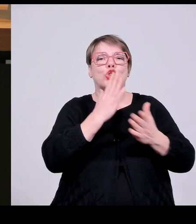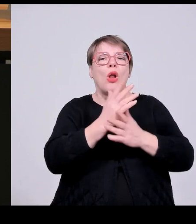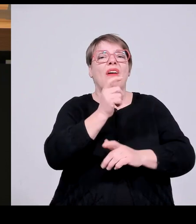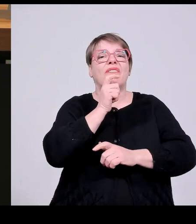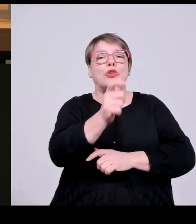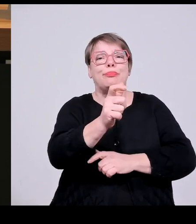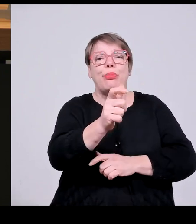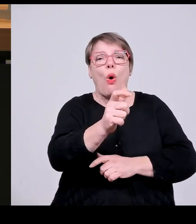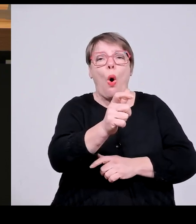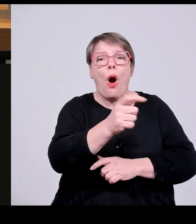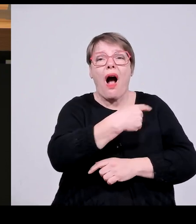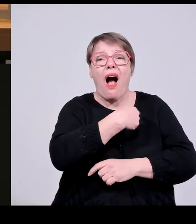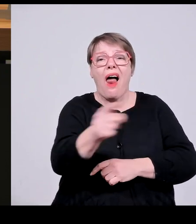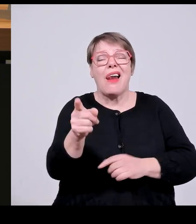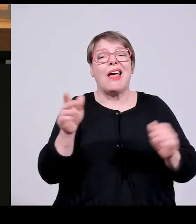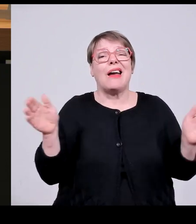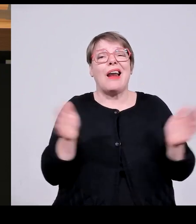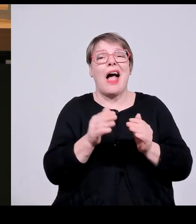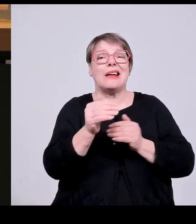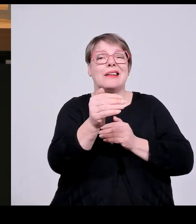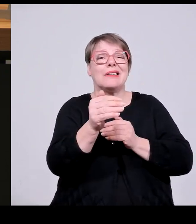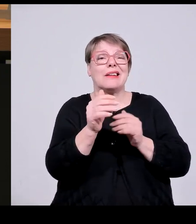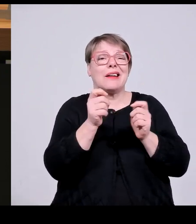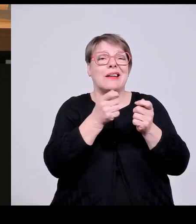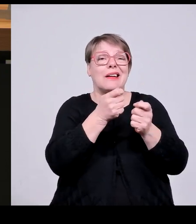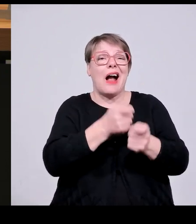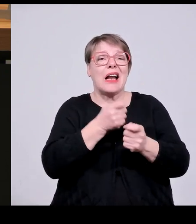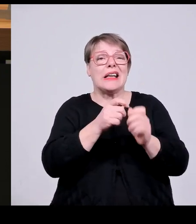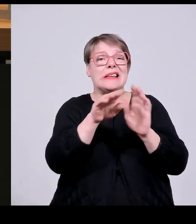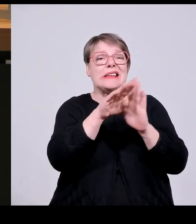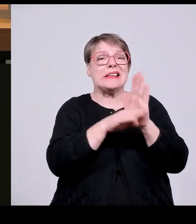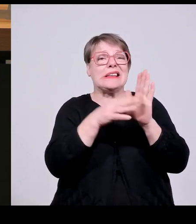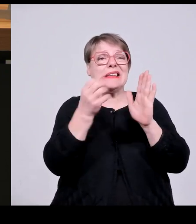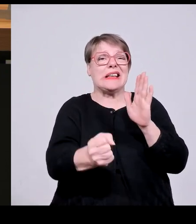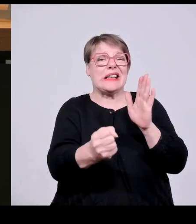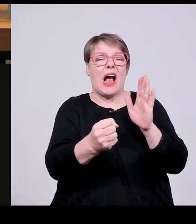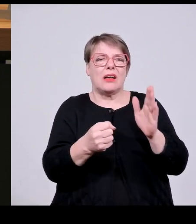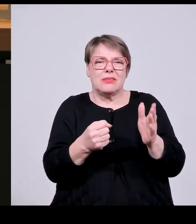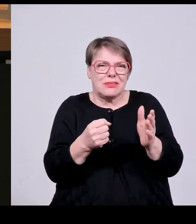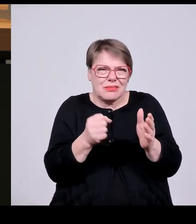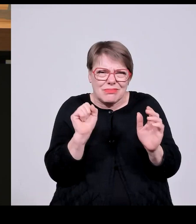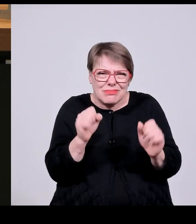Andererseits bringt sie einen Antrag ein, über den gerade koalitionsinternen beraten wird.